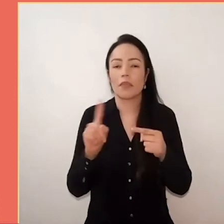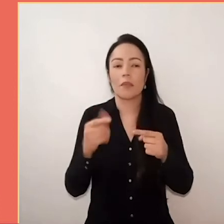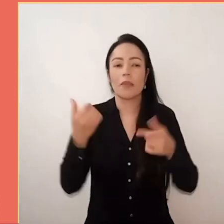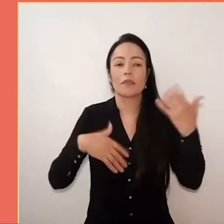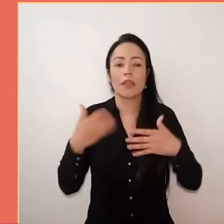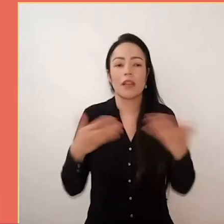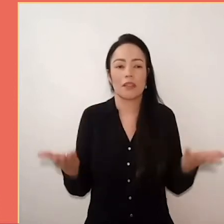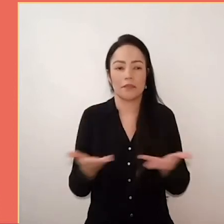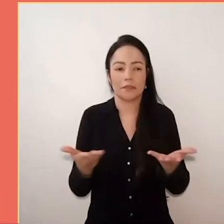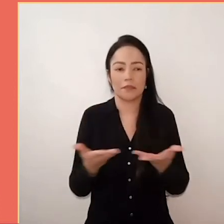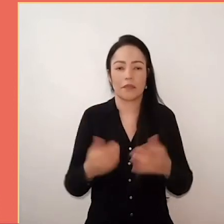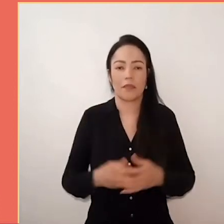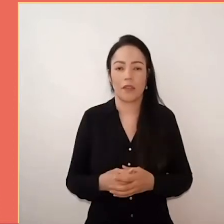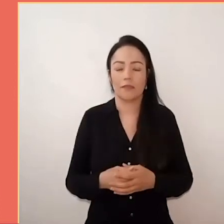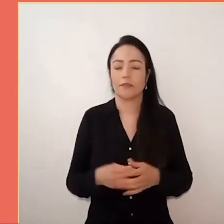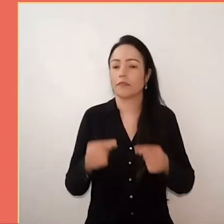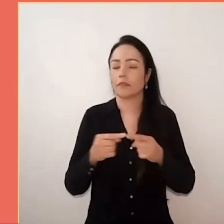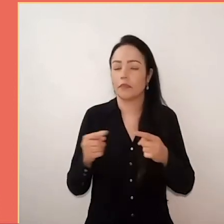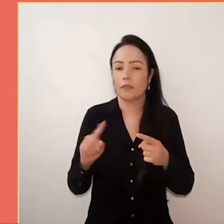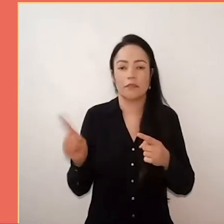e é inadequado pra se sonhar e pensar o futuro.